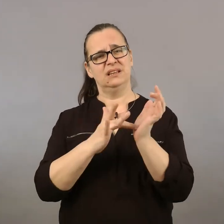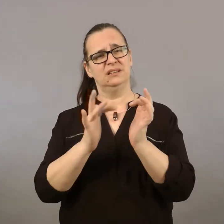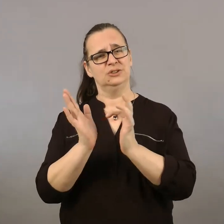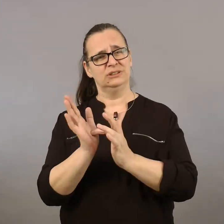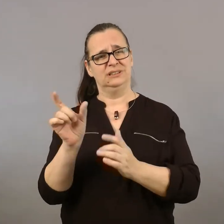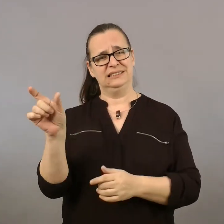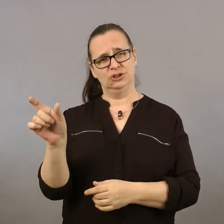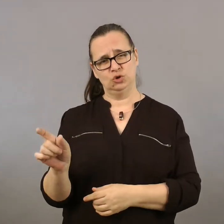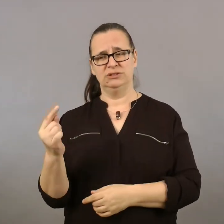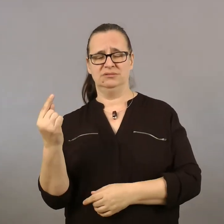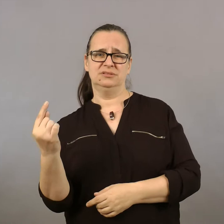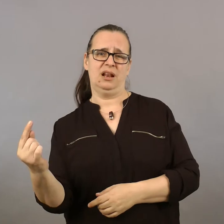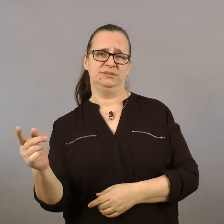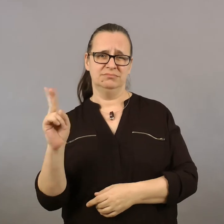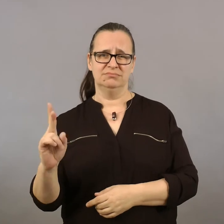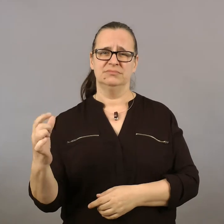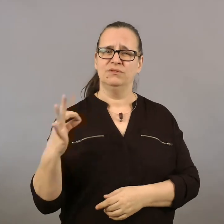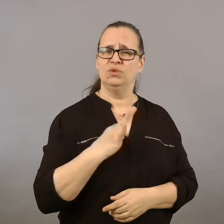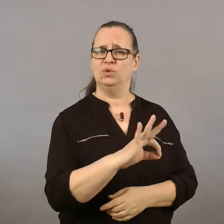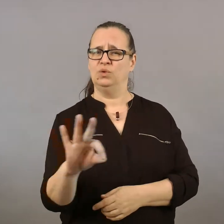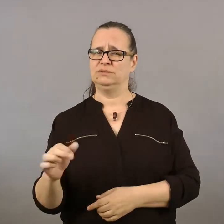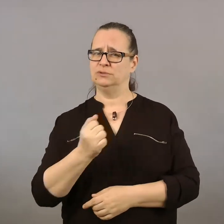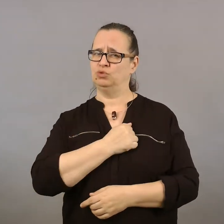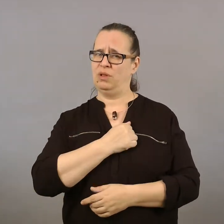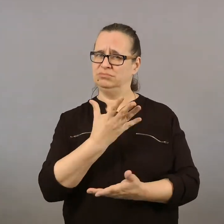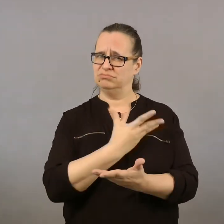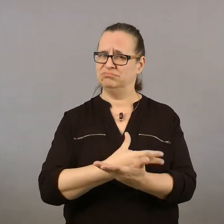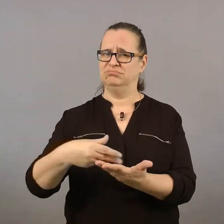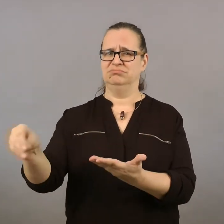Jesus Christus selbst hat uns die Schuld vergeben